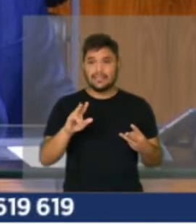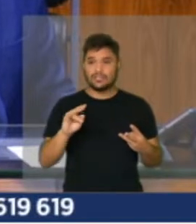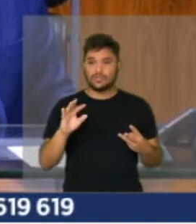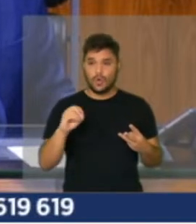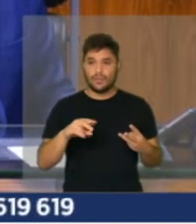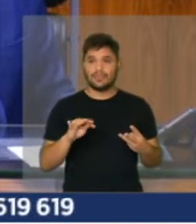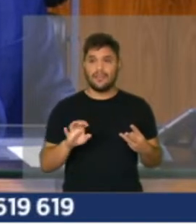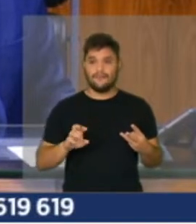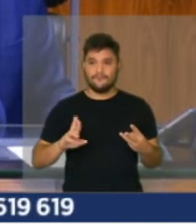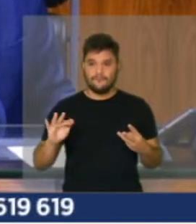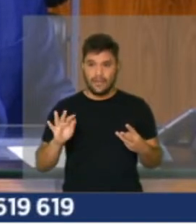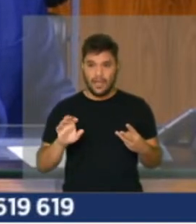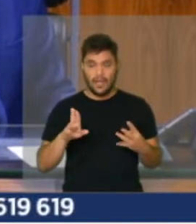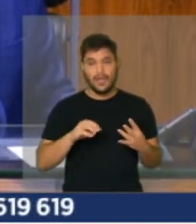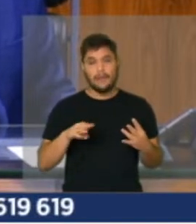DE ALTAZES, PREFEITO NICHOLSON